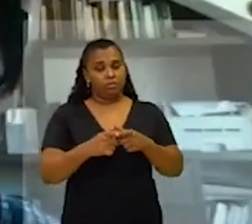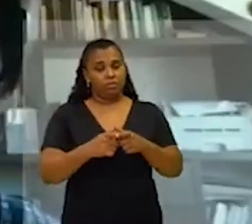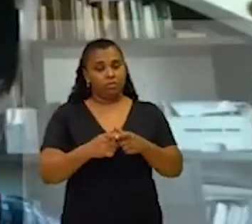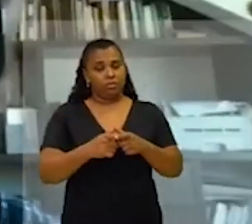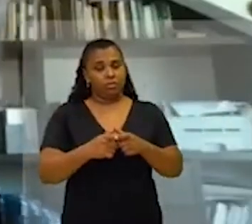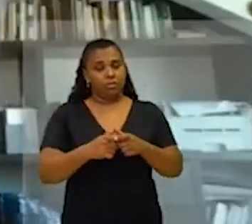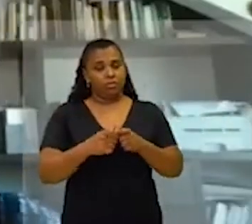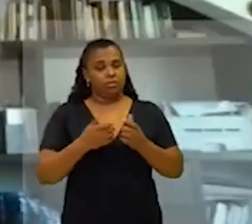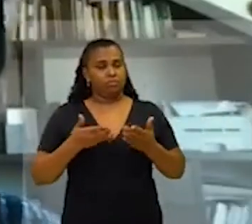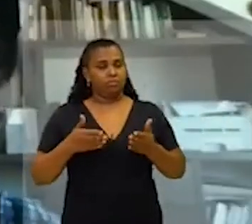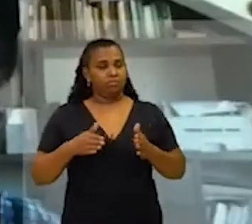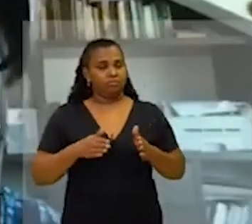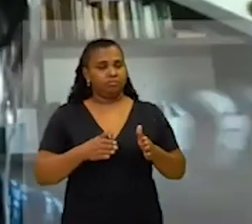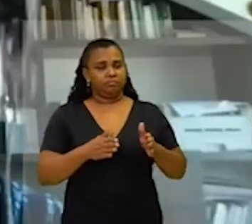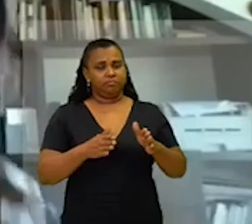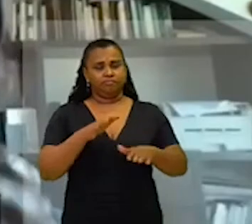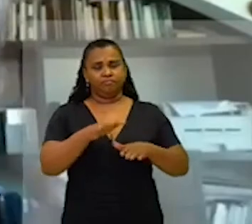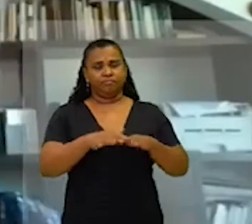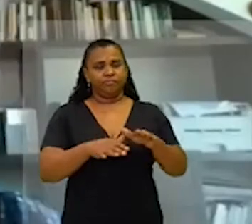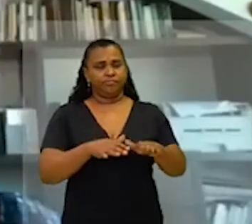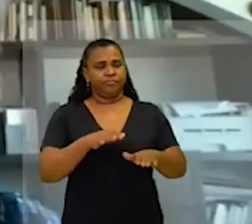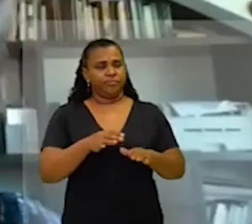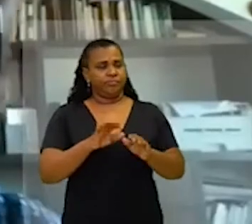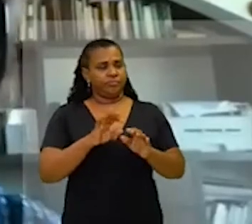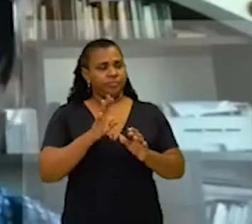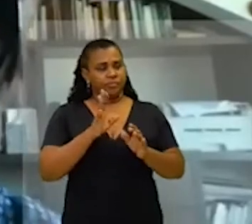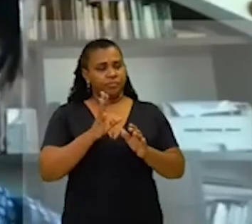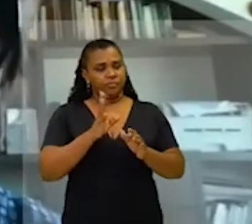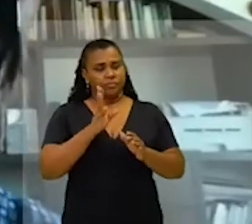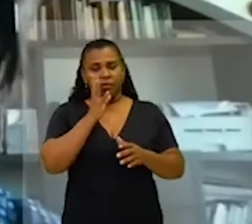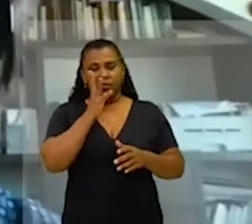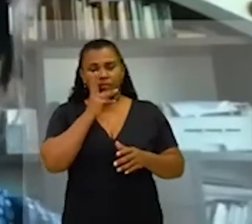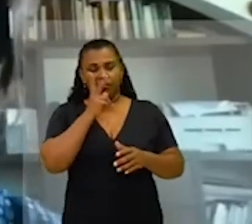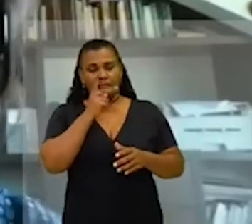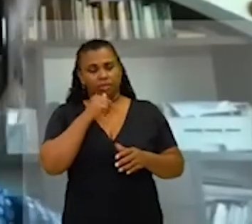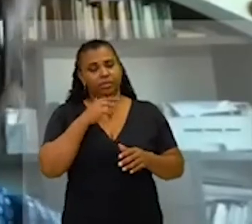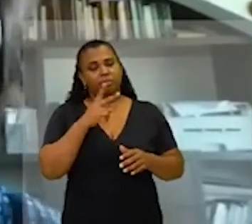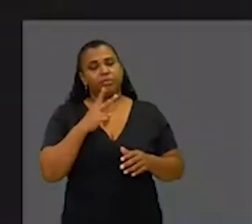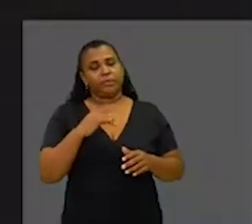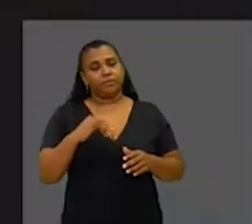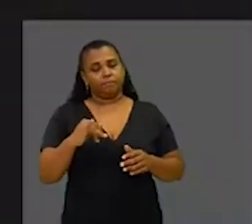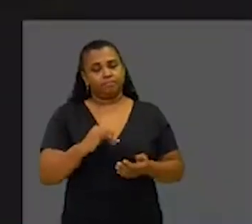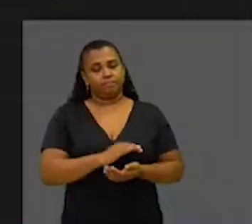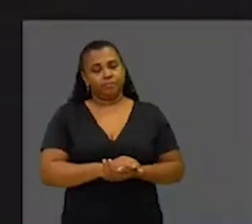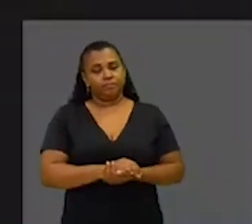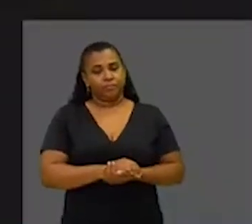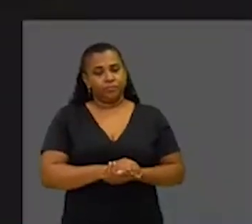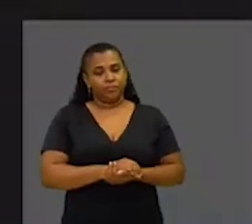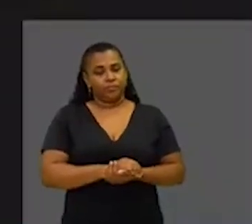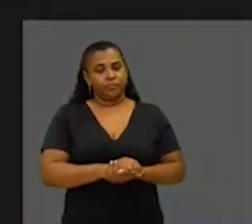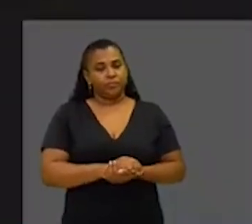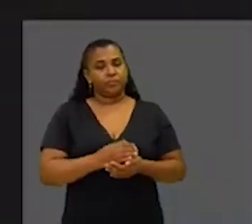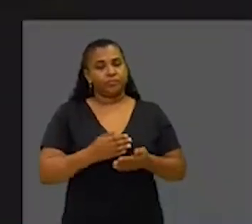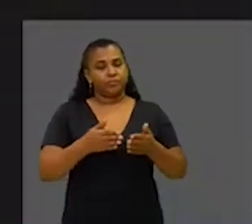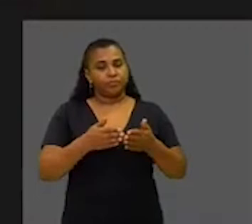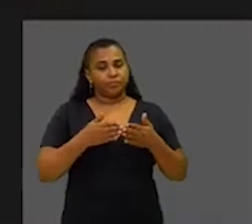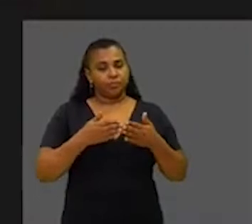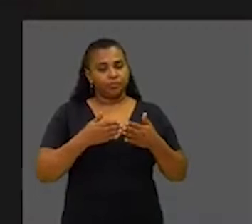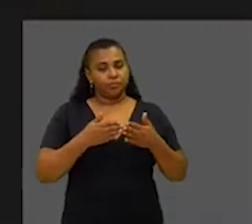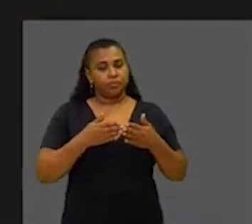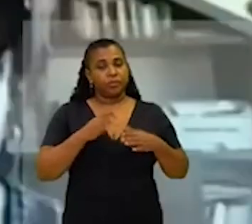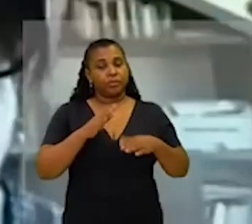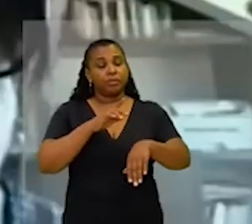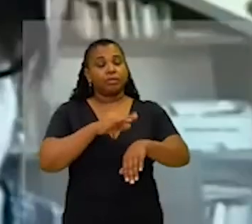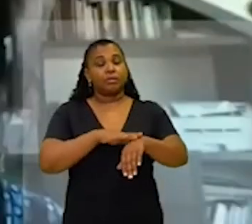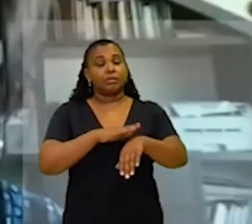o brilhar a iniciativa sim sim sim sim a gente pode chamar atenção para o tempo quantos minutos